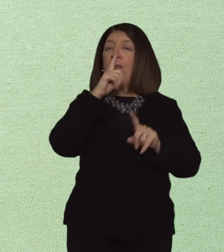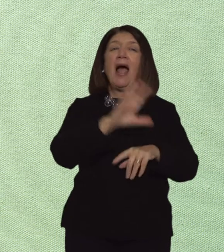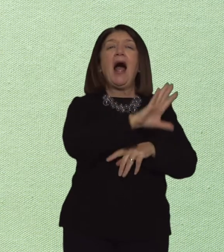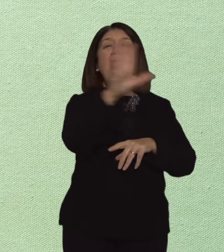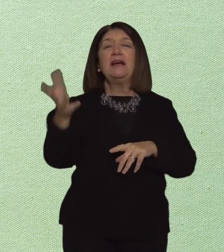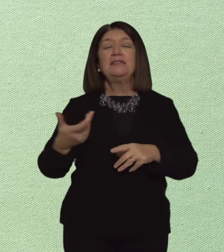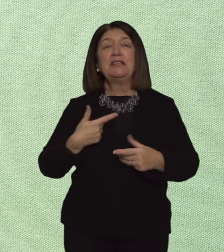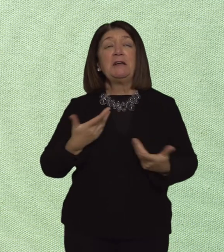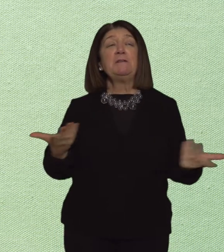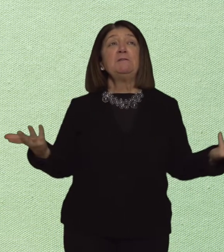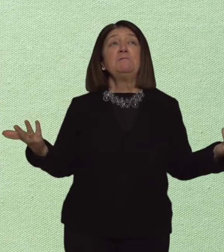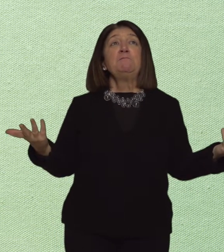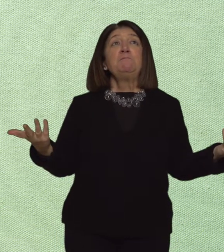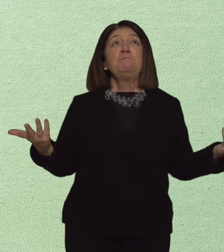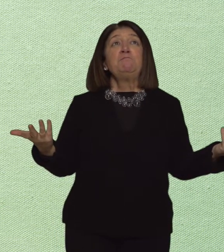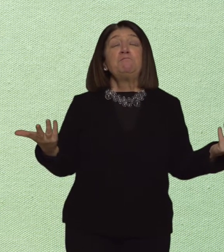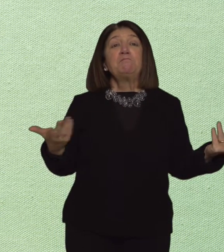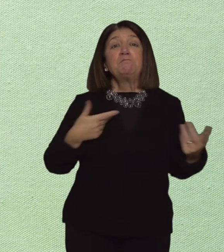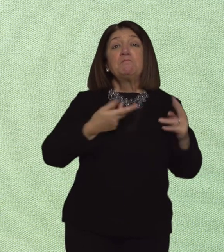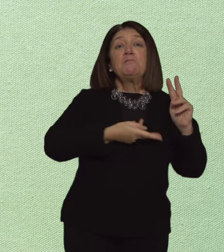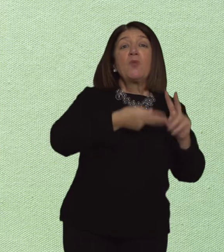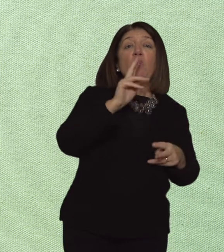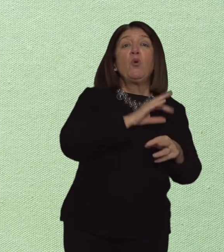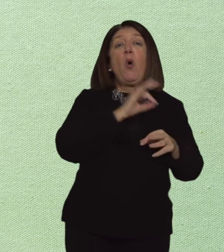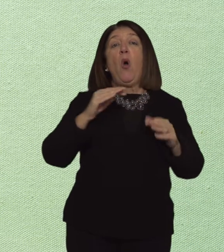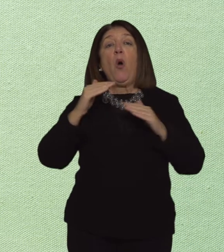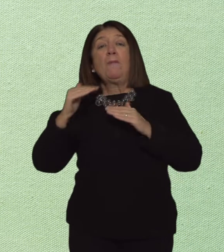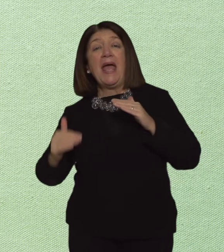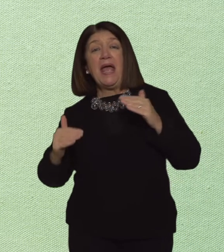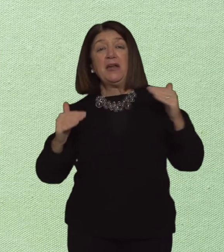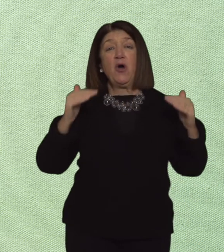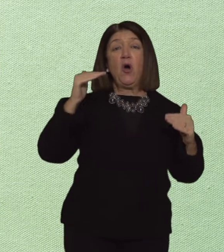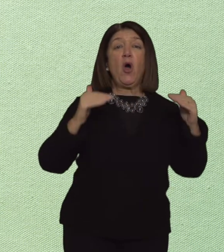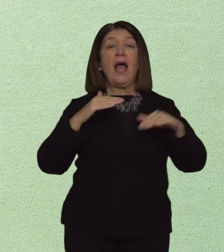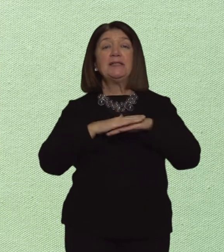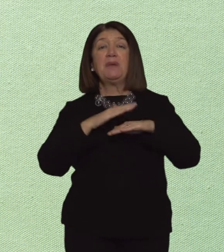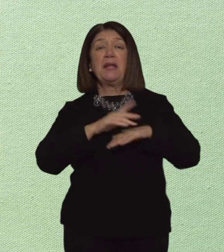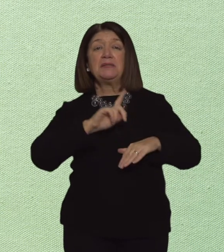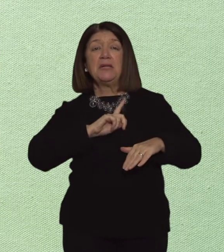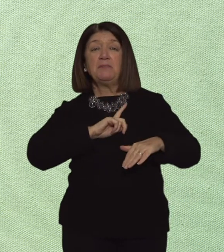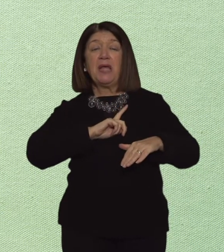una mia esperienza unica, e così come ognuno ha le proprie e posso dirti per esempio che io,